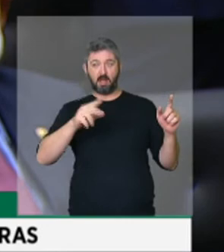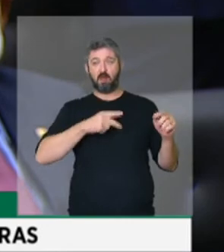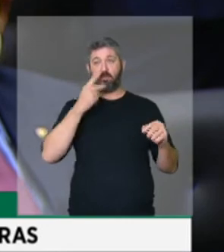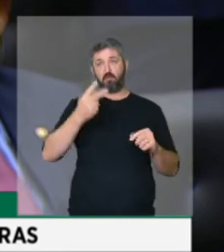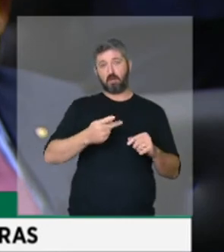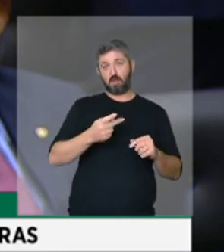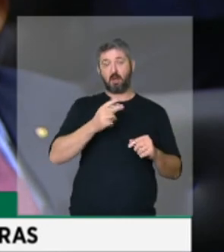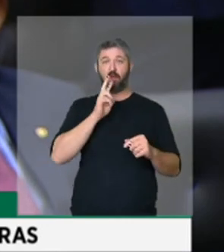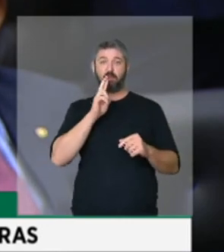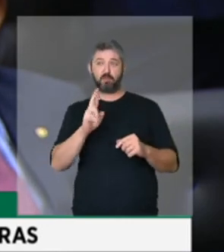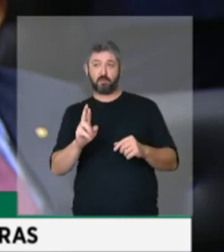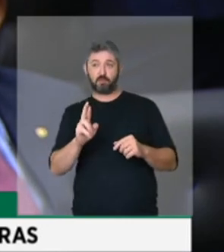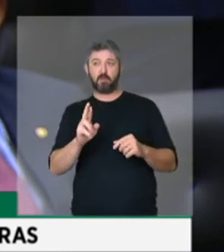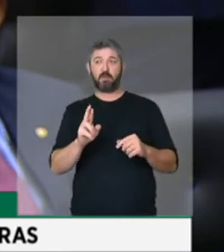PONTO NÚMERO 1. O DEPUTADO ELOMAR FALOU, MAS ELE DEVERIA